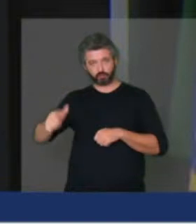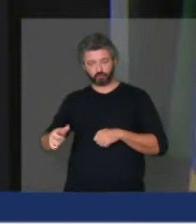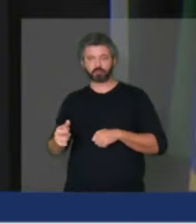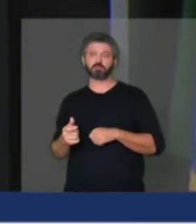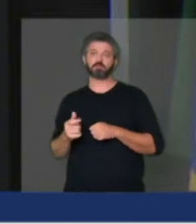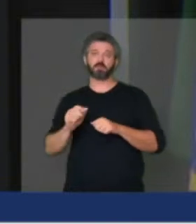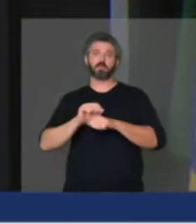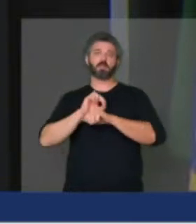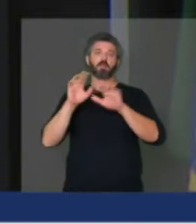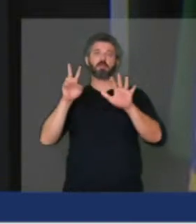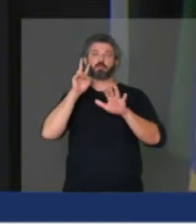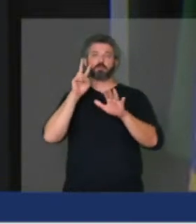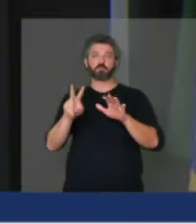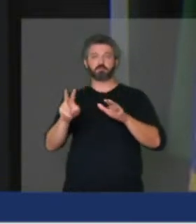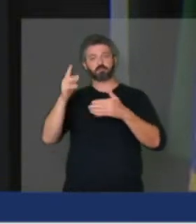AGRADECIMENTO DELES AO GOVERNO, AO PRESIDENTE JAIR